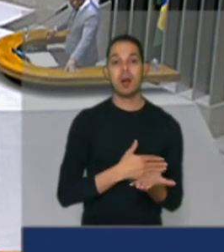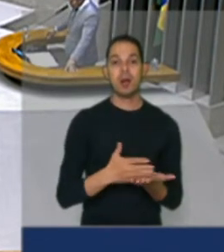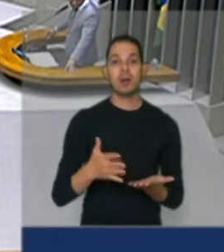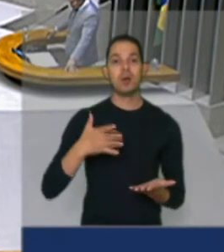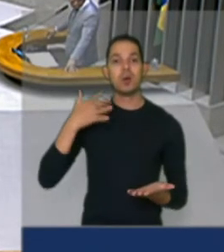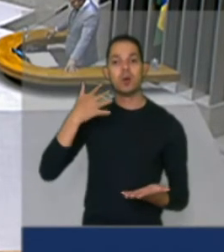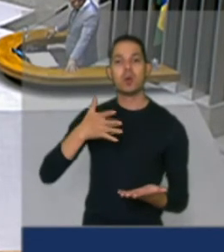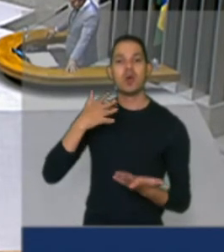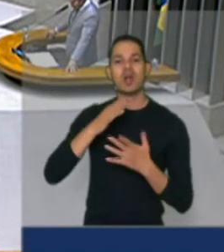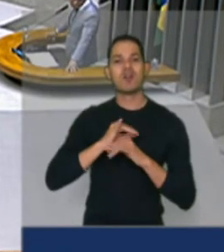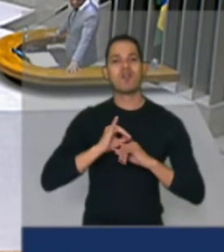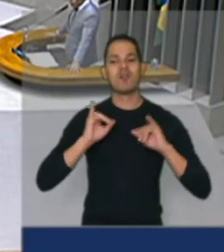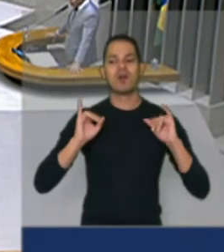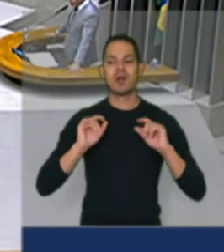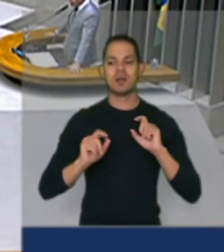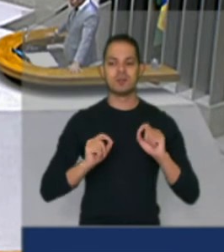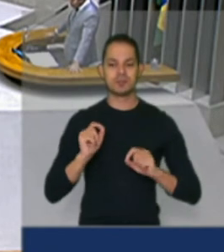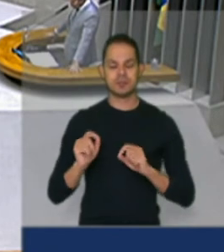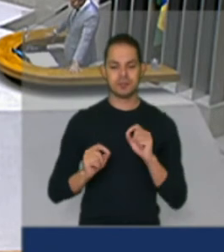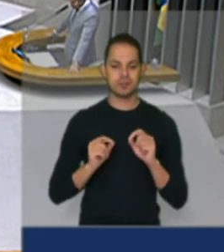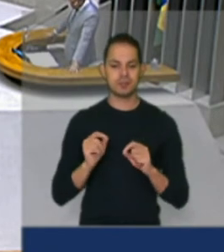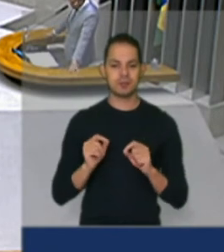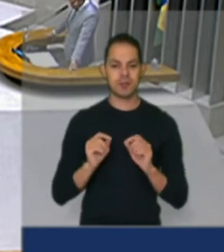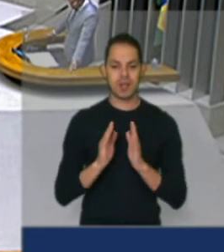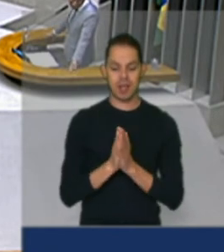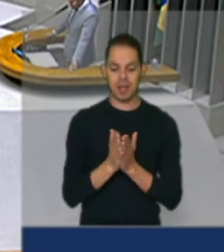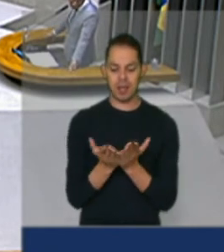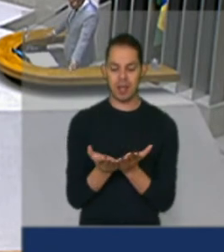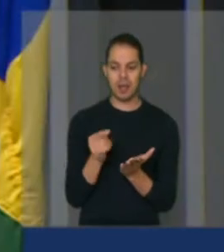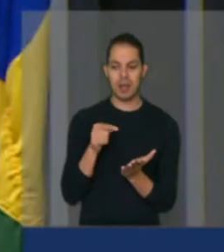NAS SAGRADAS ESCRITURAS TEM UMA PALAVRA QUE DIZ, AS PALAVRAS SÃO PODEROSAS PARA ABENÇOAR E